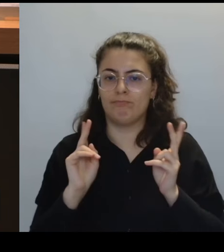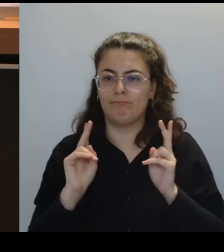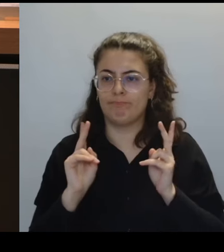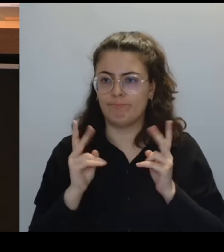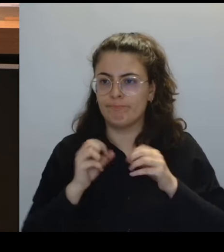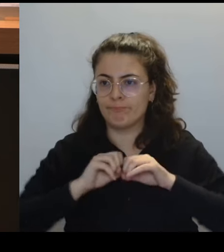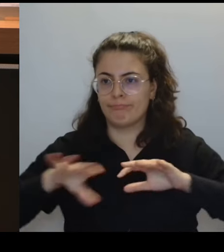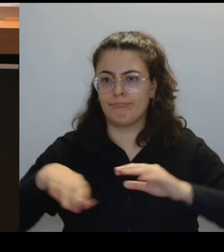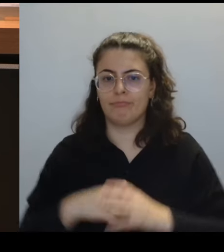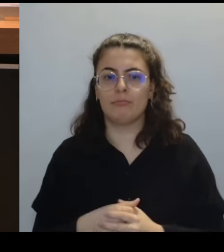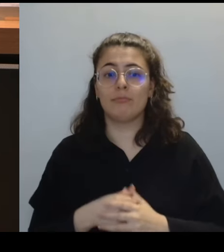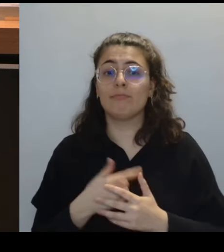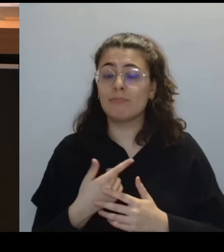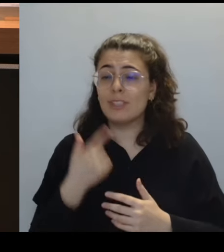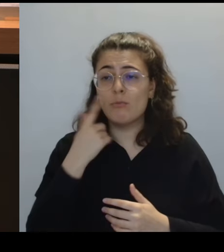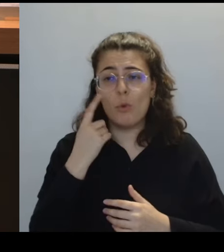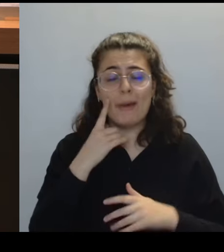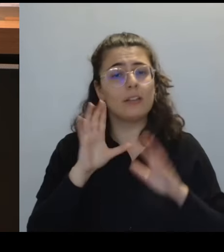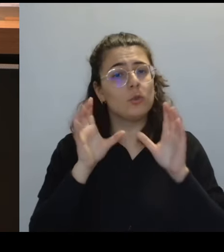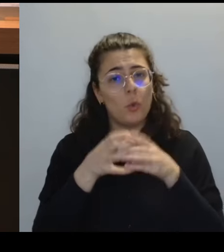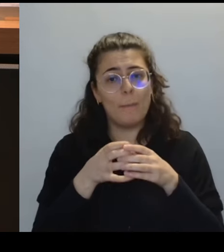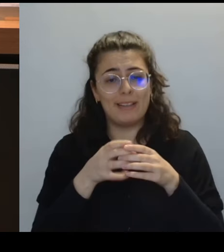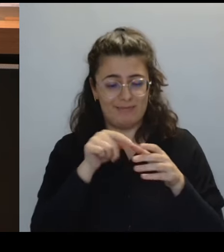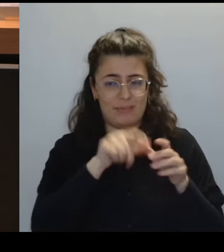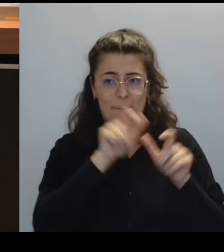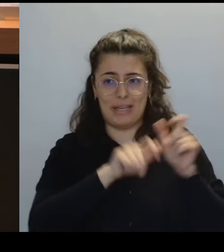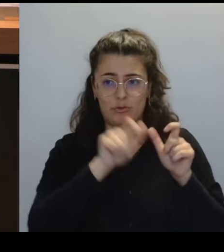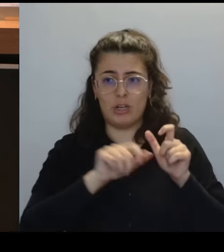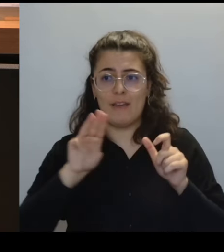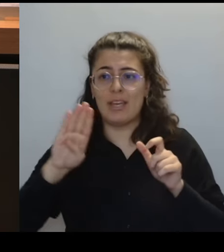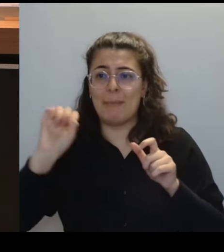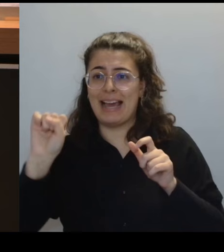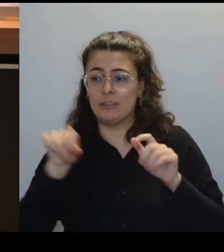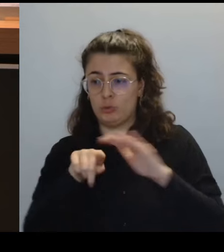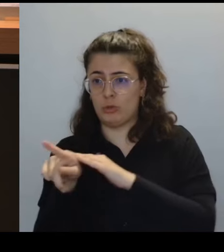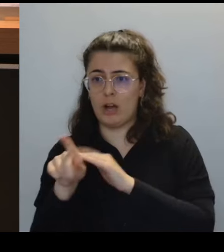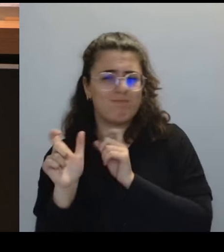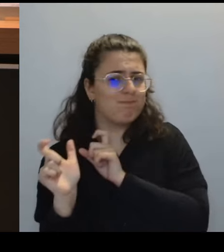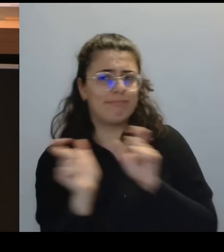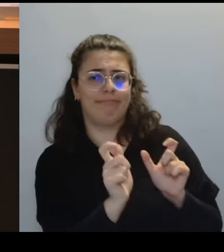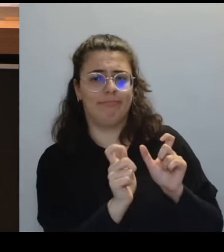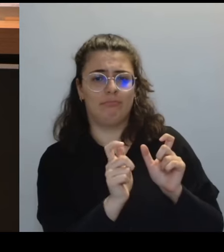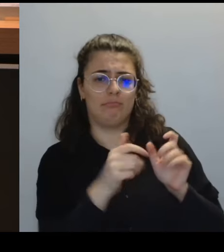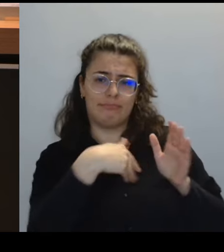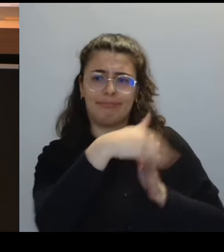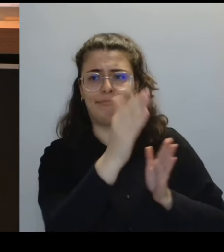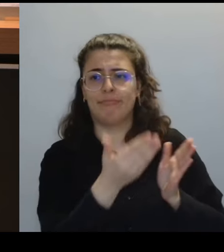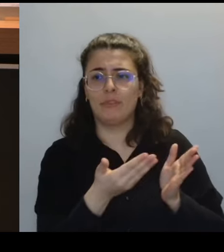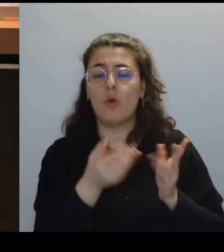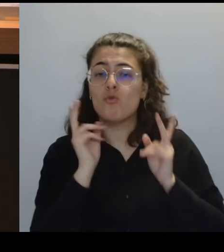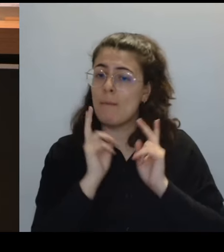systematisch vom WBS Zugang ausgeschlossen, obwohl sie nach den Einkommenskriterien eigentlich berechtigt wären.